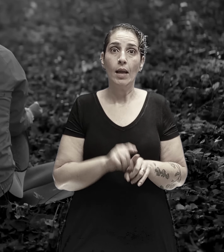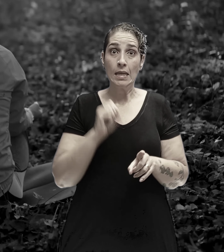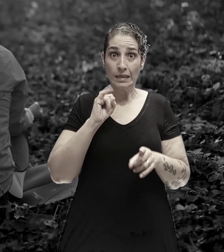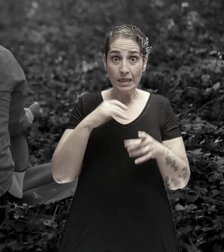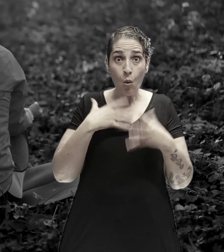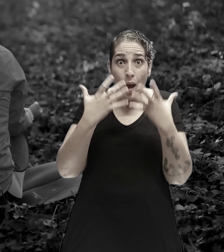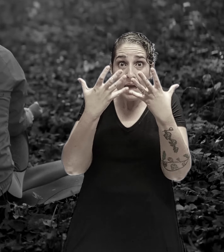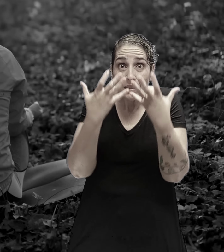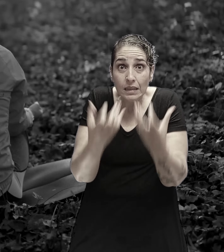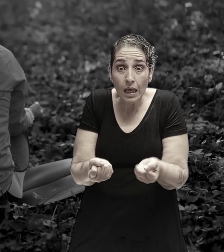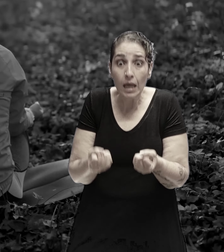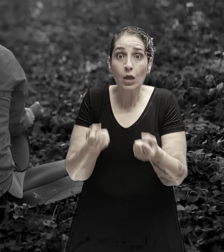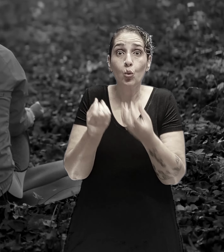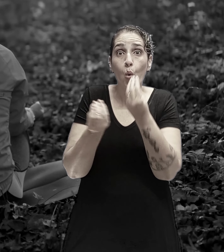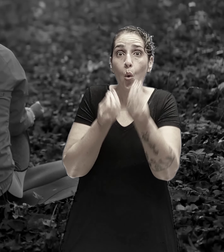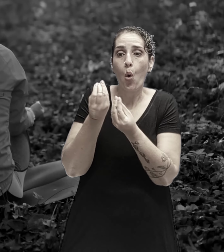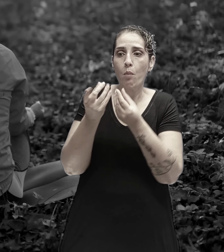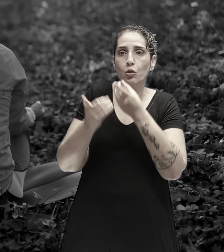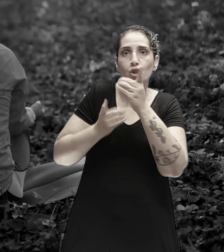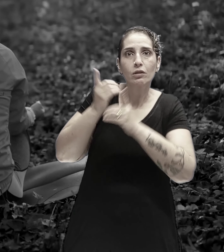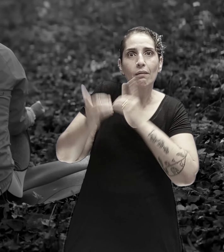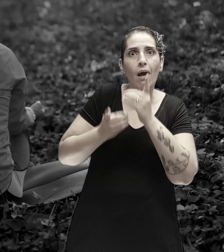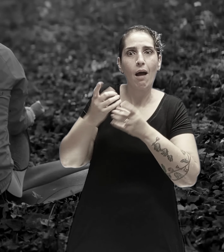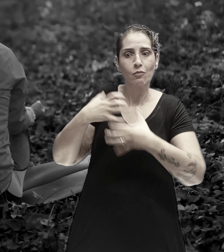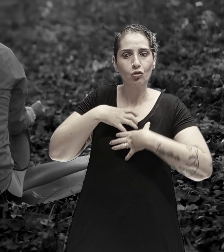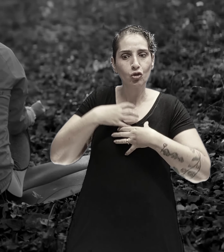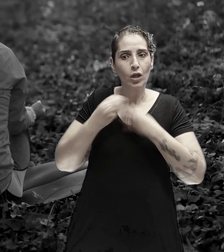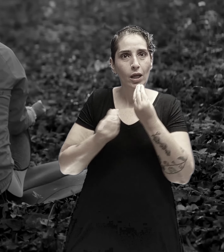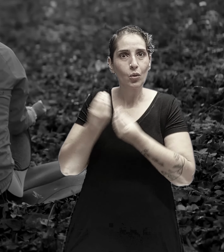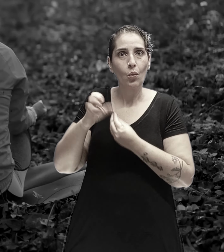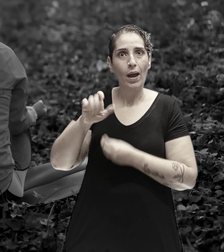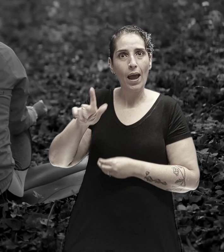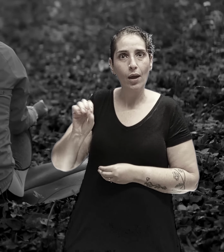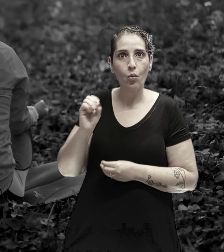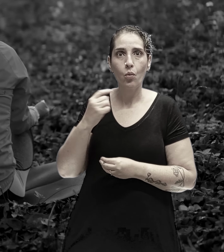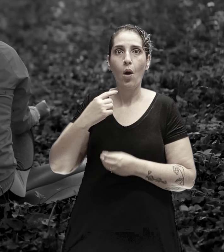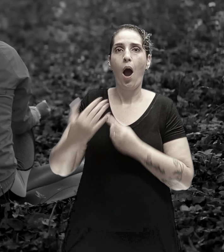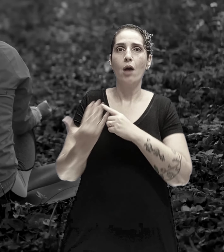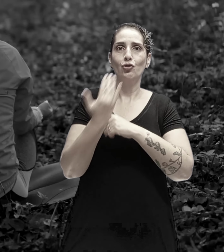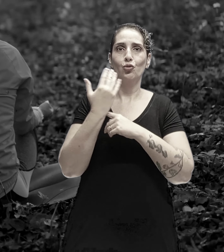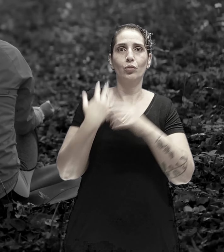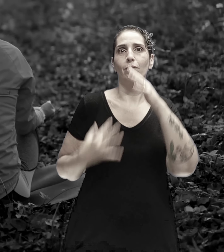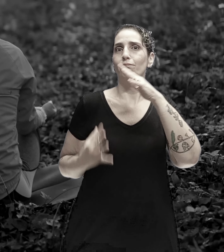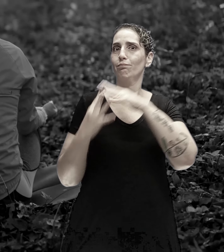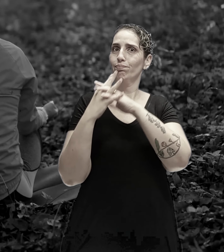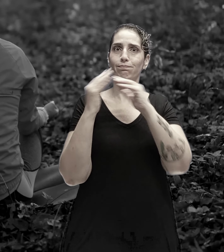Reconhecer essa dinâmica nos ajuda a transcendê la.